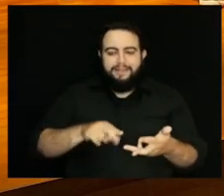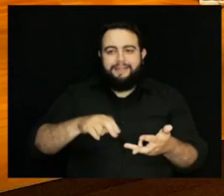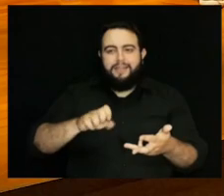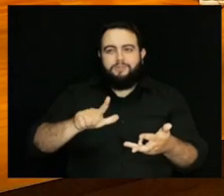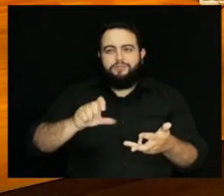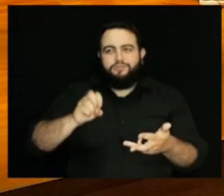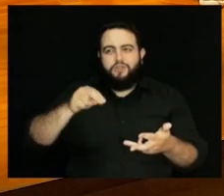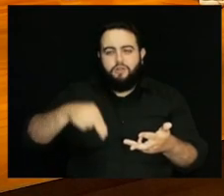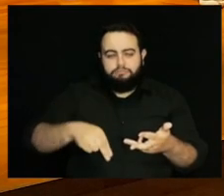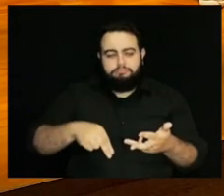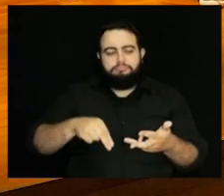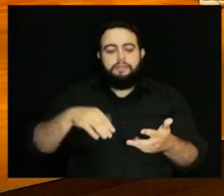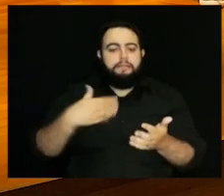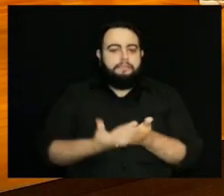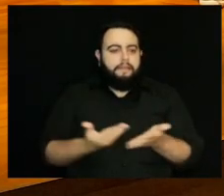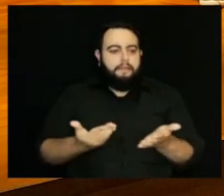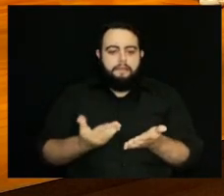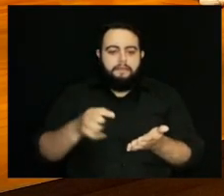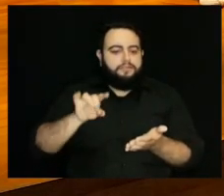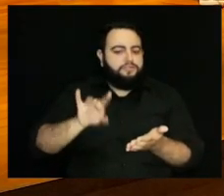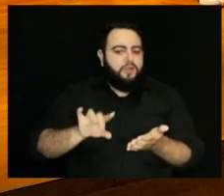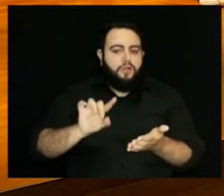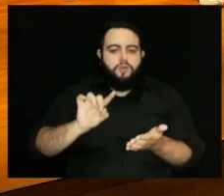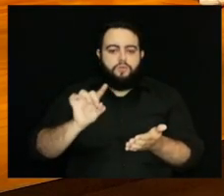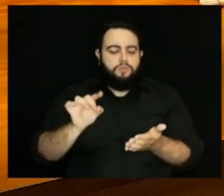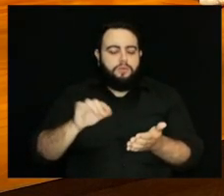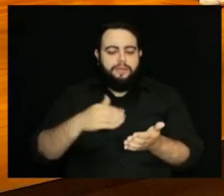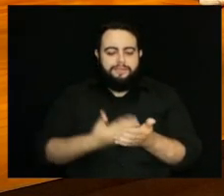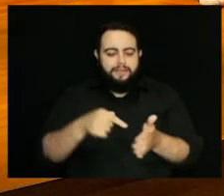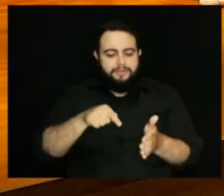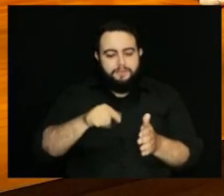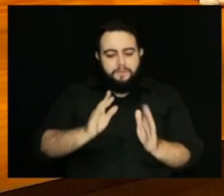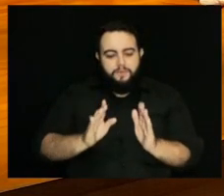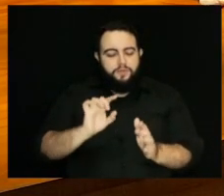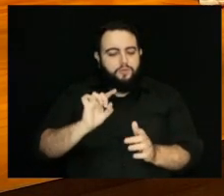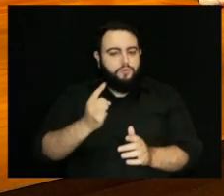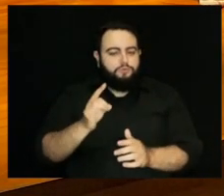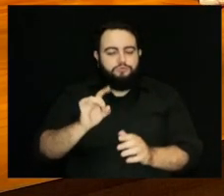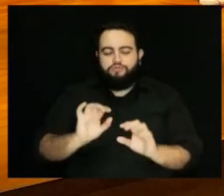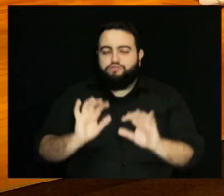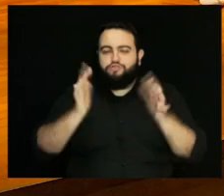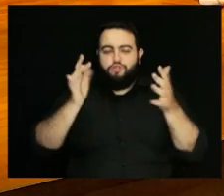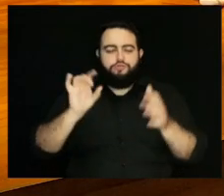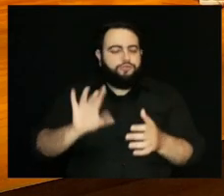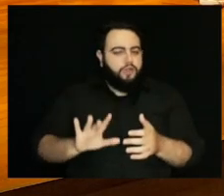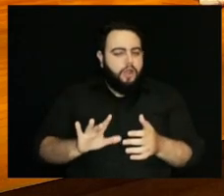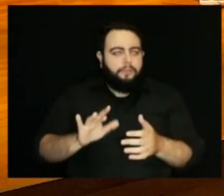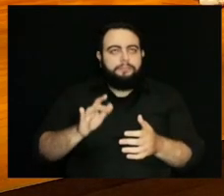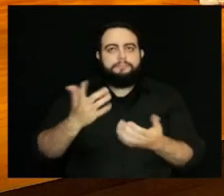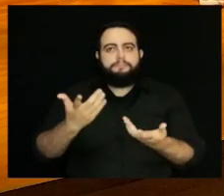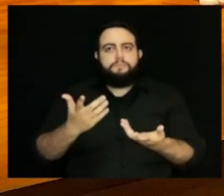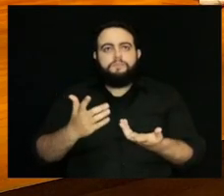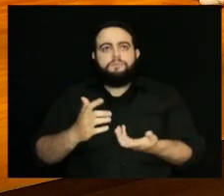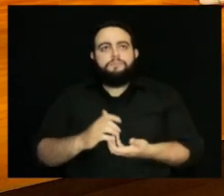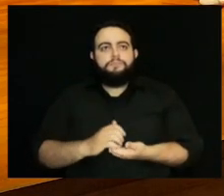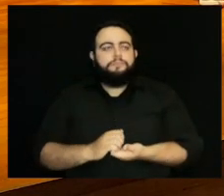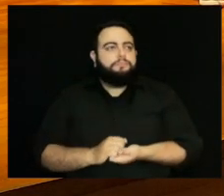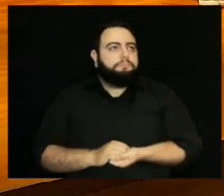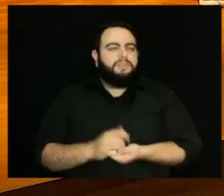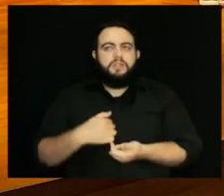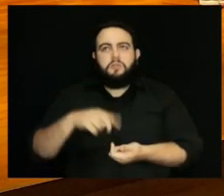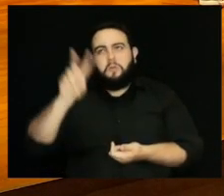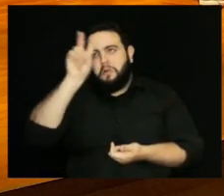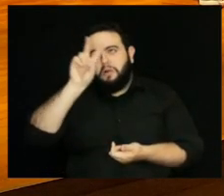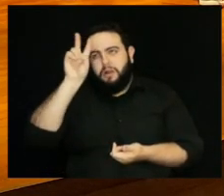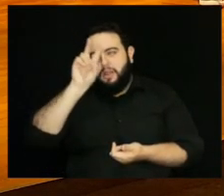tinha feito um show no Teatro de Arena. Eu não me lembro o nome do show mas era uma maravilha,